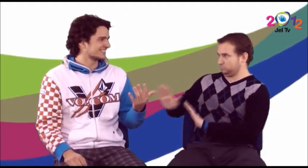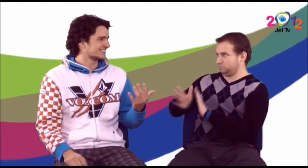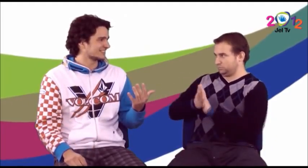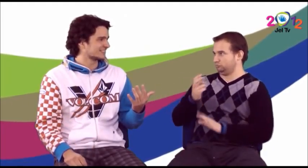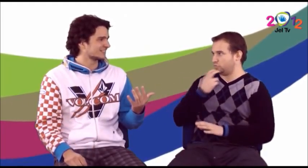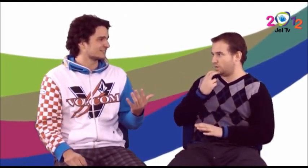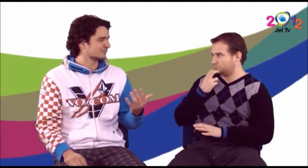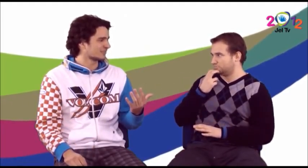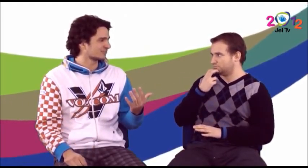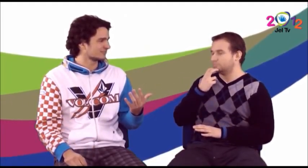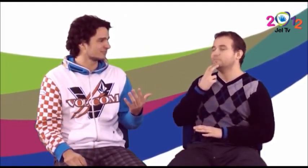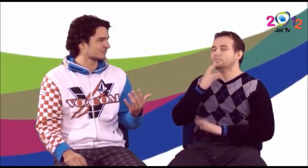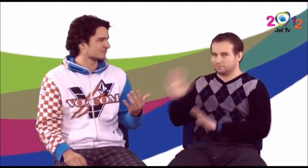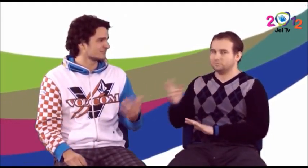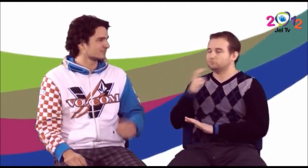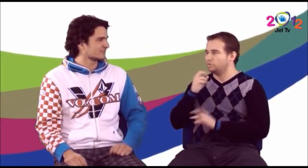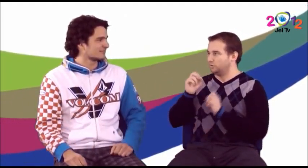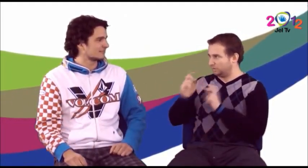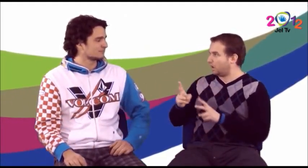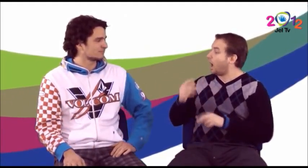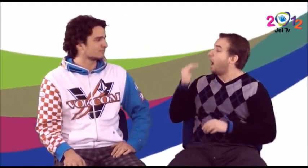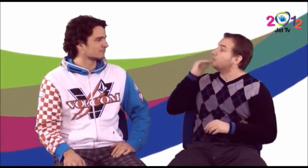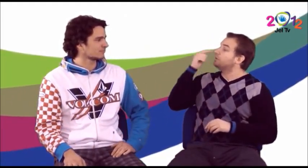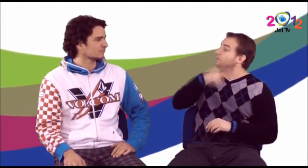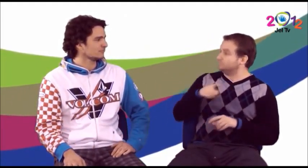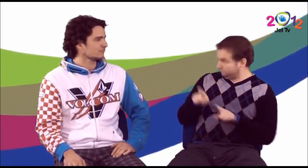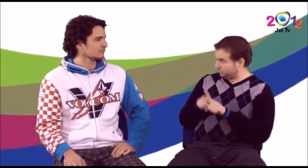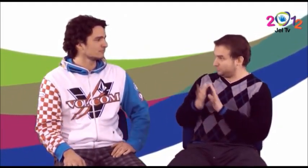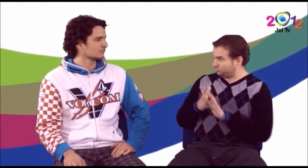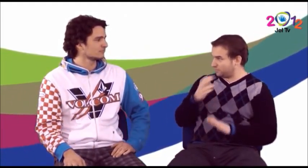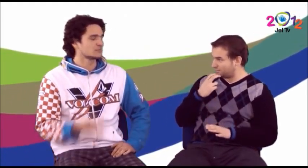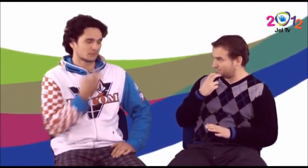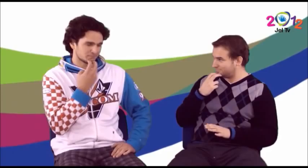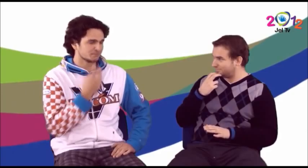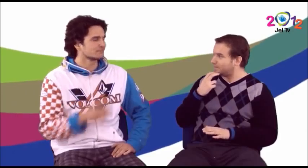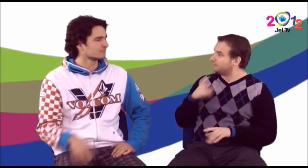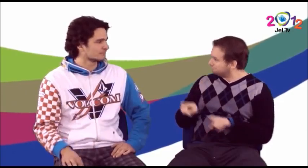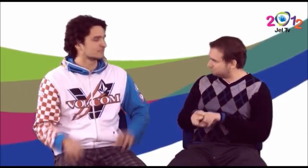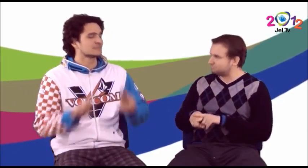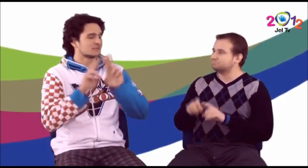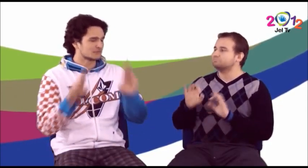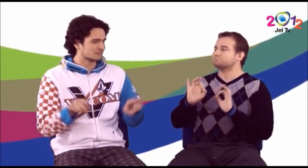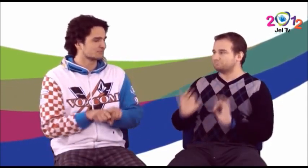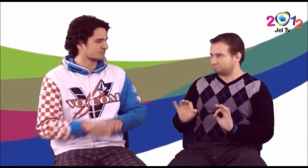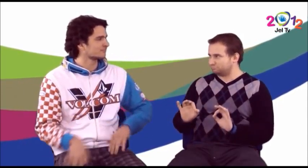Ez most a te névjeled? Oké. Amerikában is ezt használod? Igen, ezt. Mindenhol.